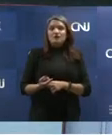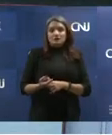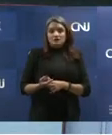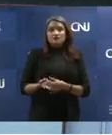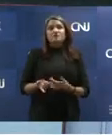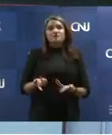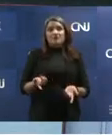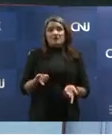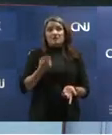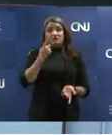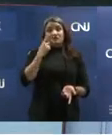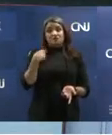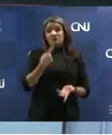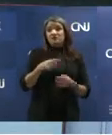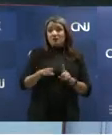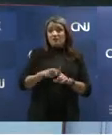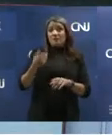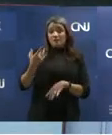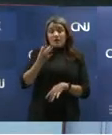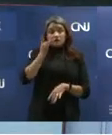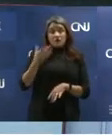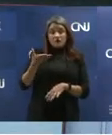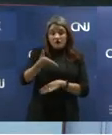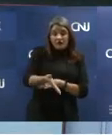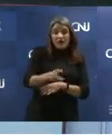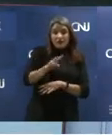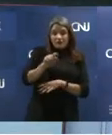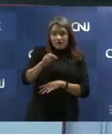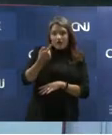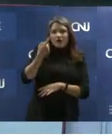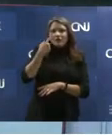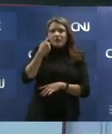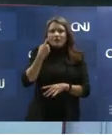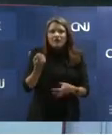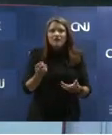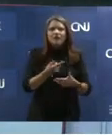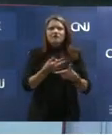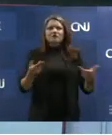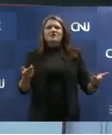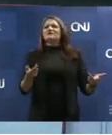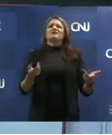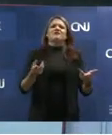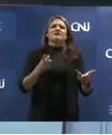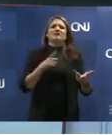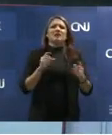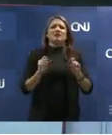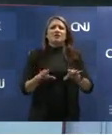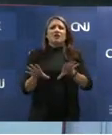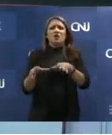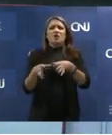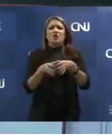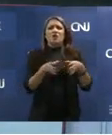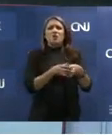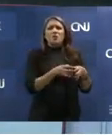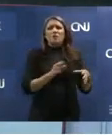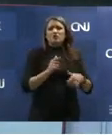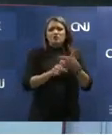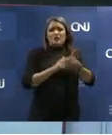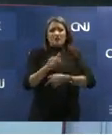agora na Vara de Execução Foi. Foram constituídos grupos de trabalho, porque alguma coisa precisava acontecer na vara.